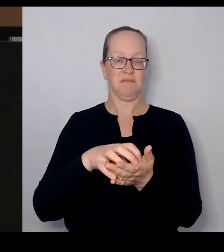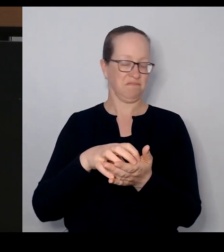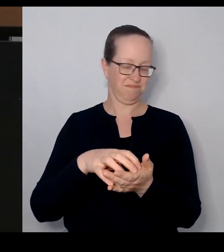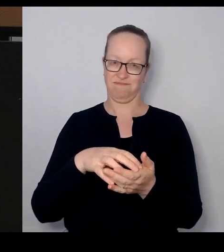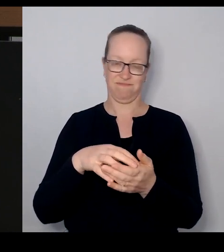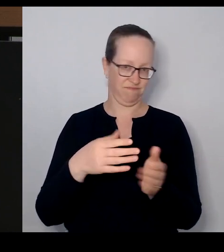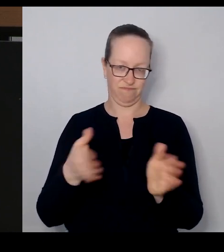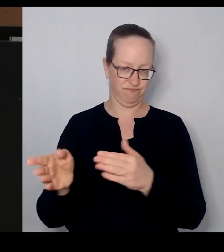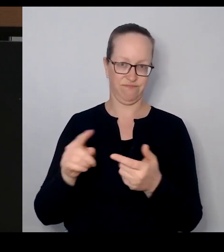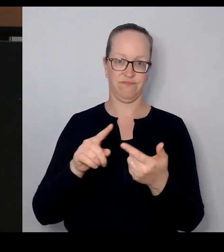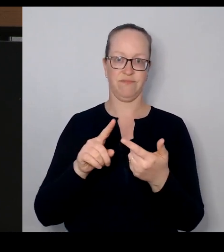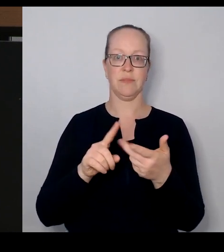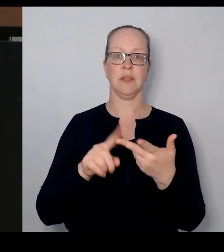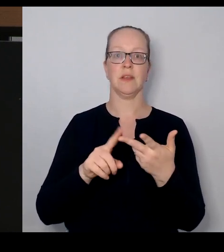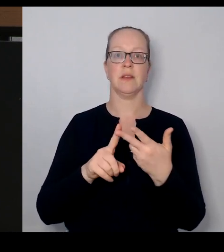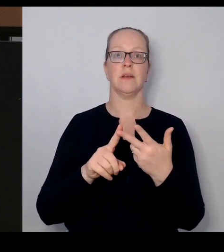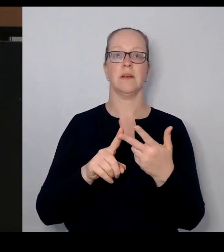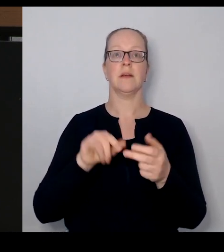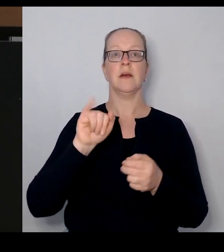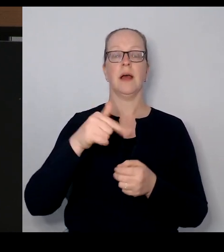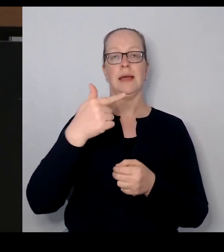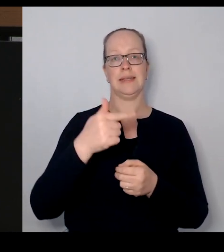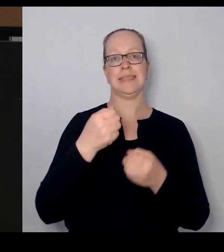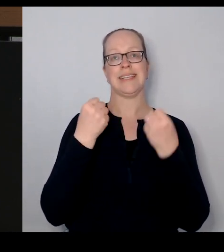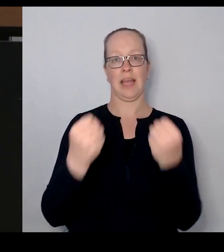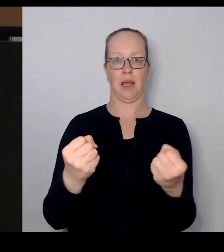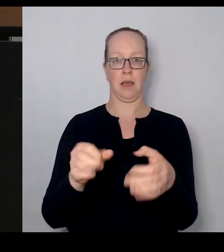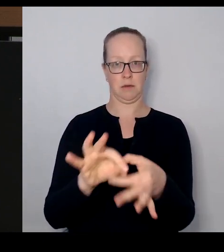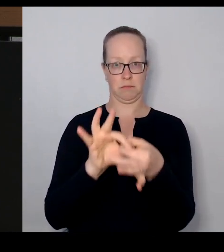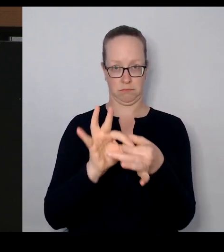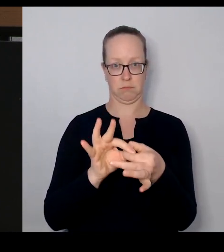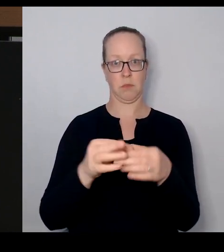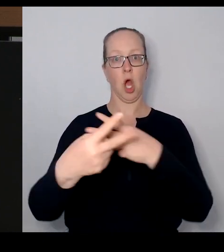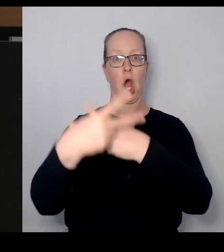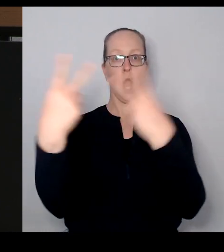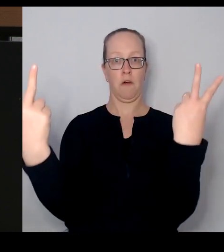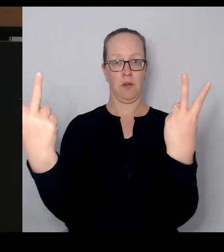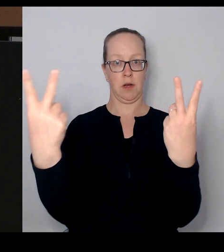die Wohnraumversorgungsanstalt, die ihren eigentlichen Auftrag